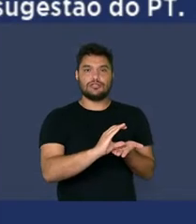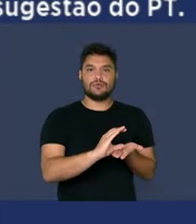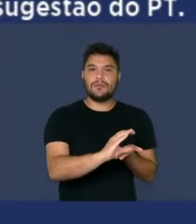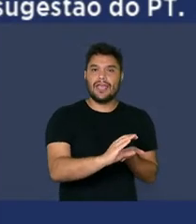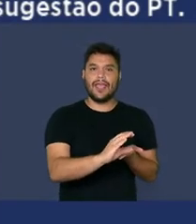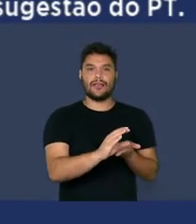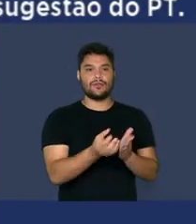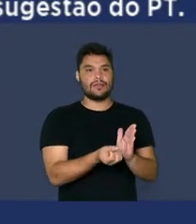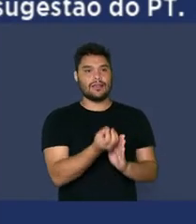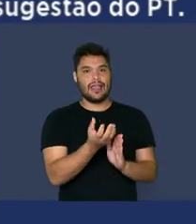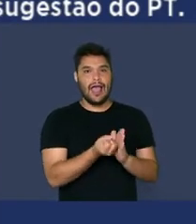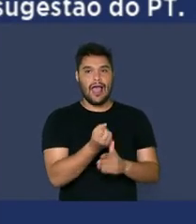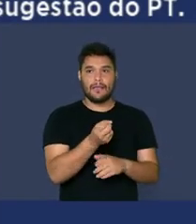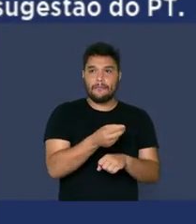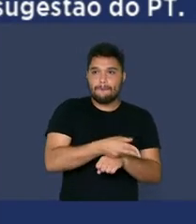GERAR RENDA E COM UMA CARGA